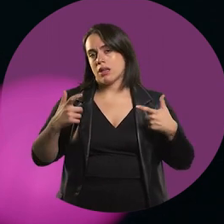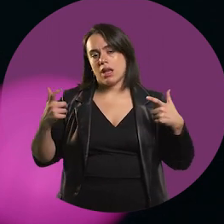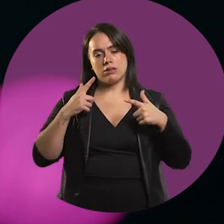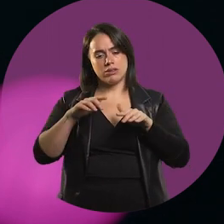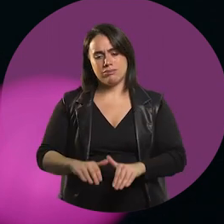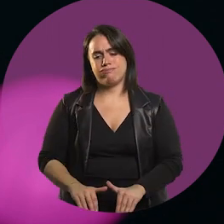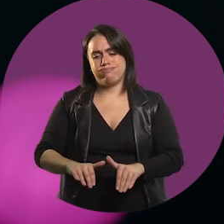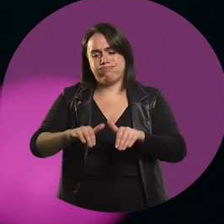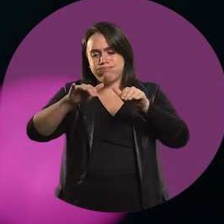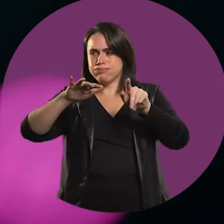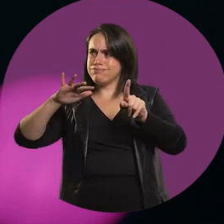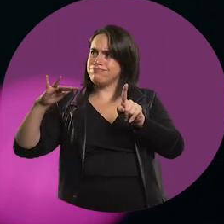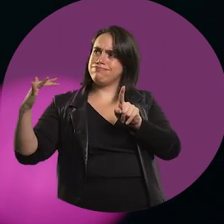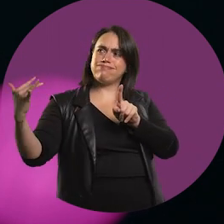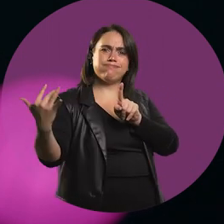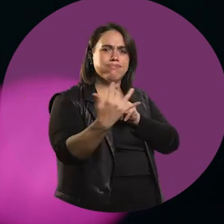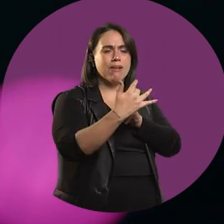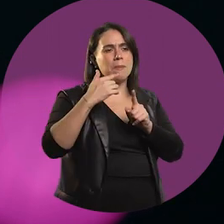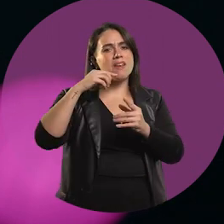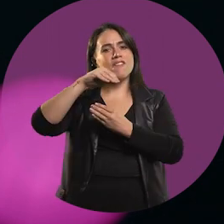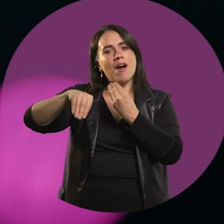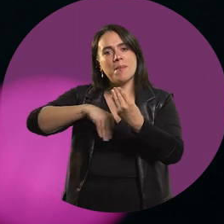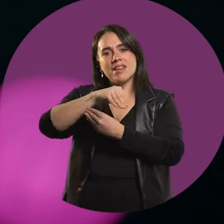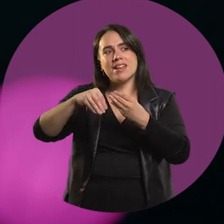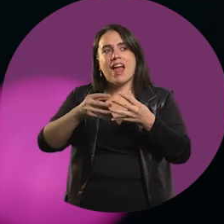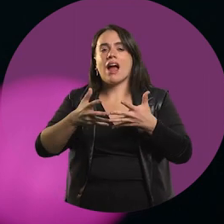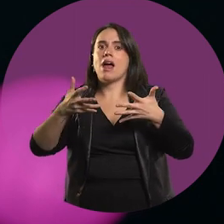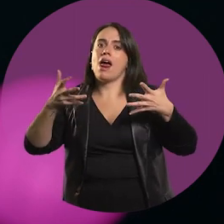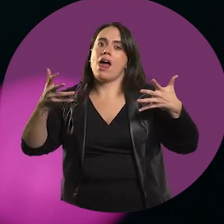crecí rodeada de una familia muy numerosa.